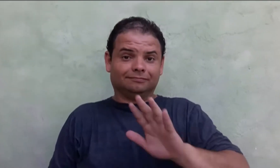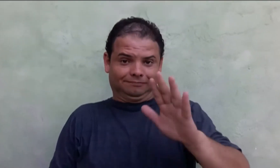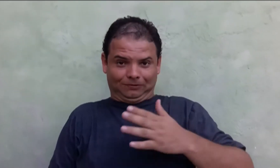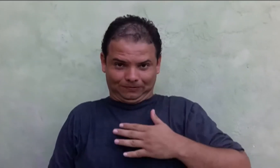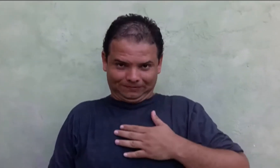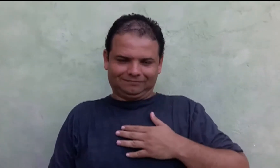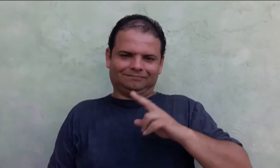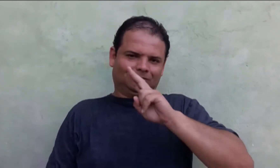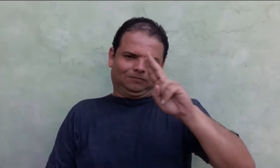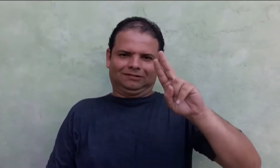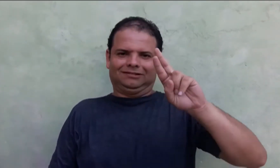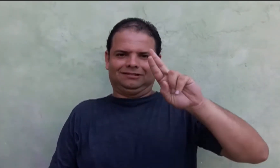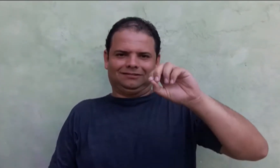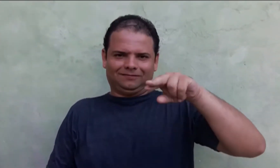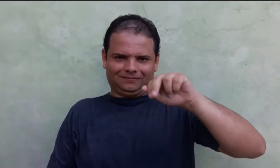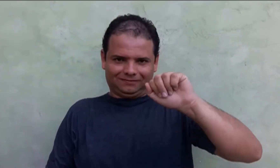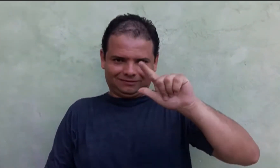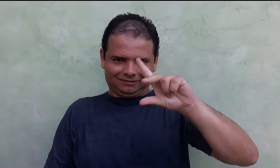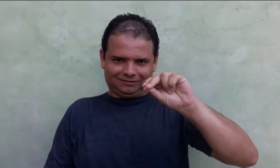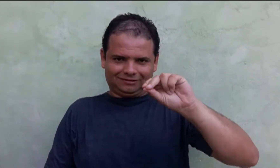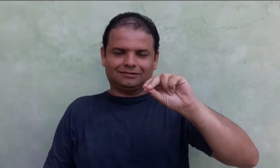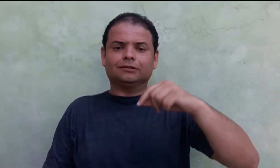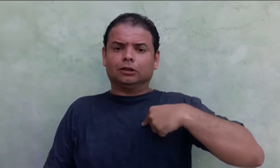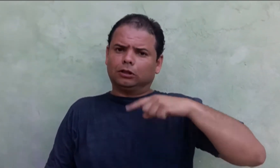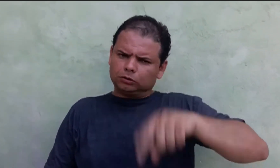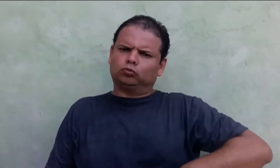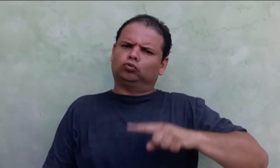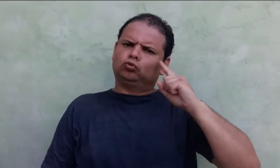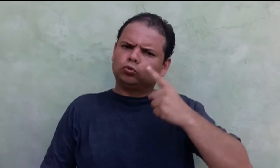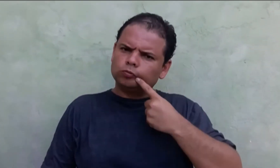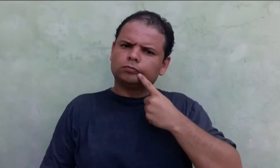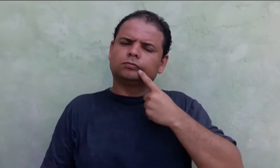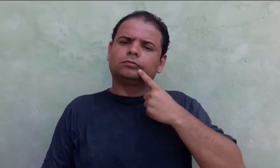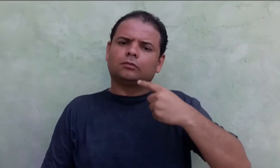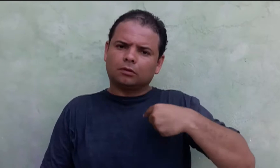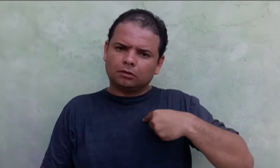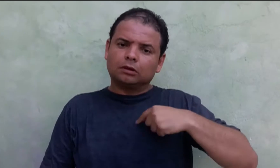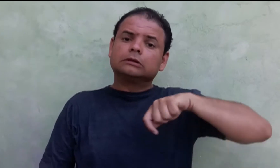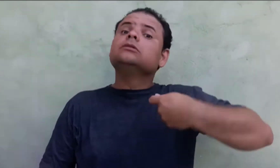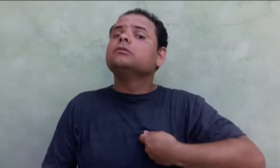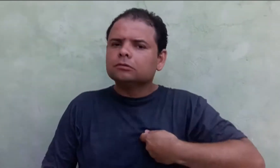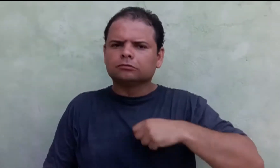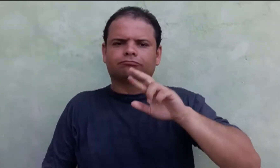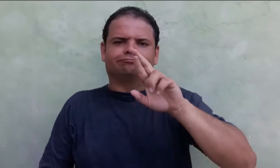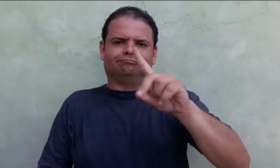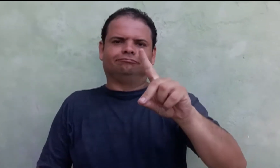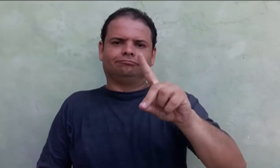Oi, meu nome é Ronaldo e esse é o meu sinal em Libras (RD),